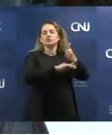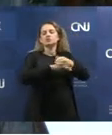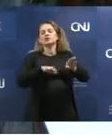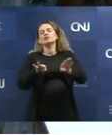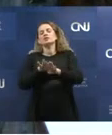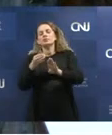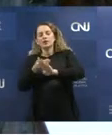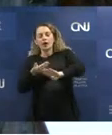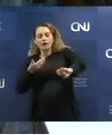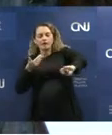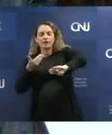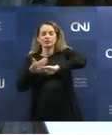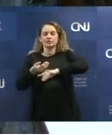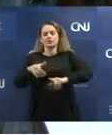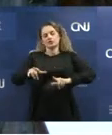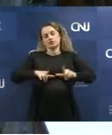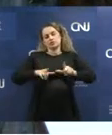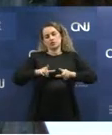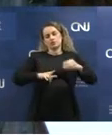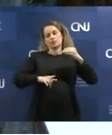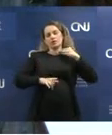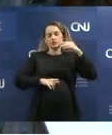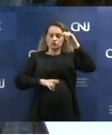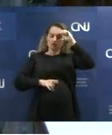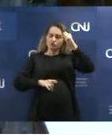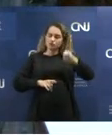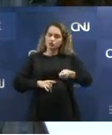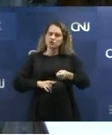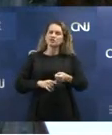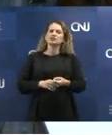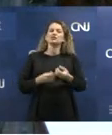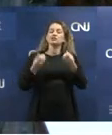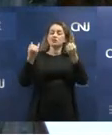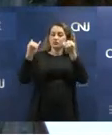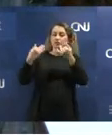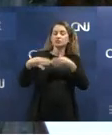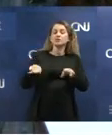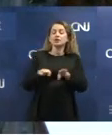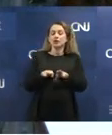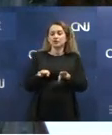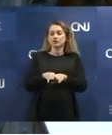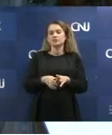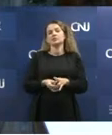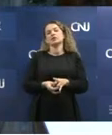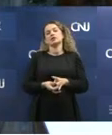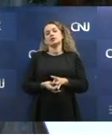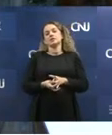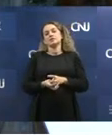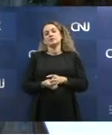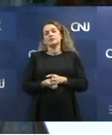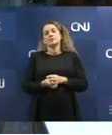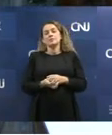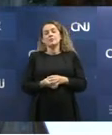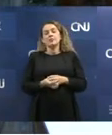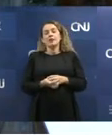Foi bem mencionado aqui o conselheiro Richard destacou esse ponto. A defesa não sustentou. Os autos não foram concluídos.